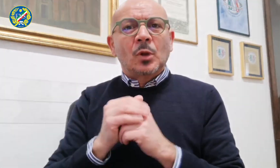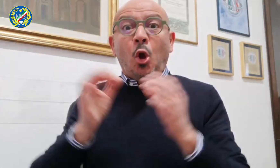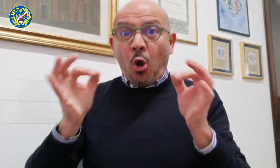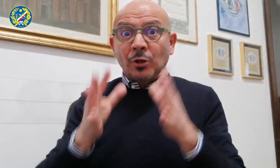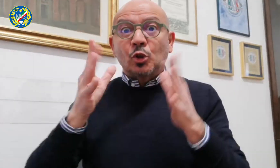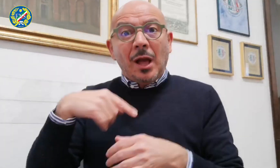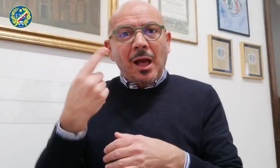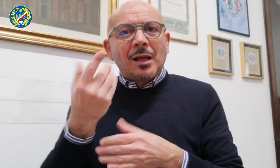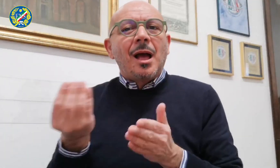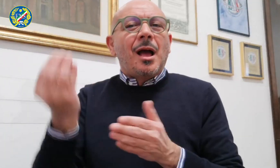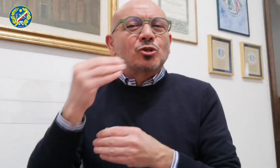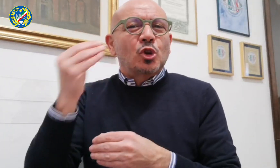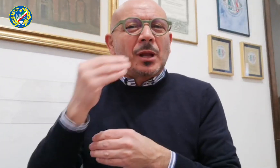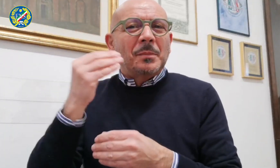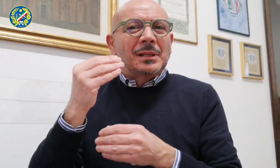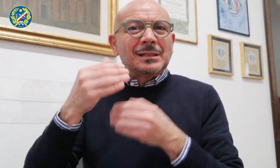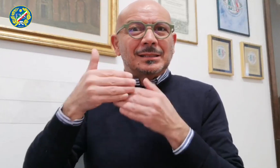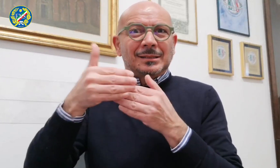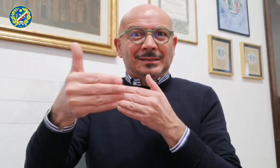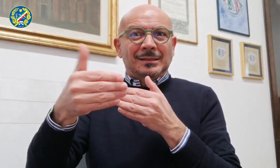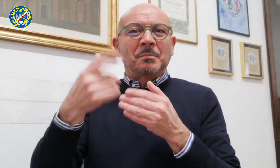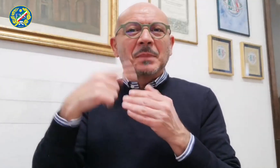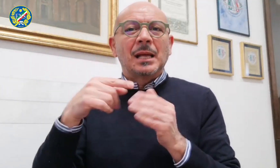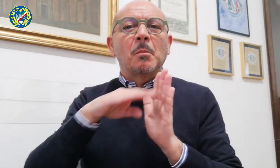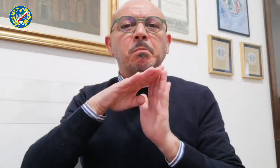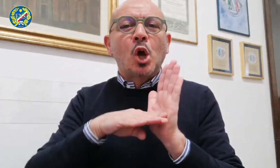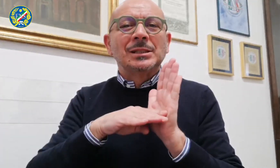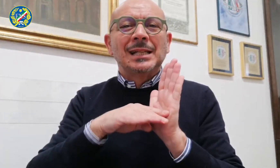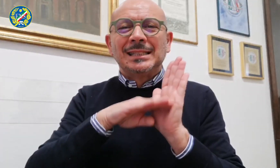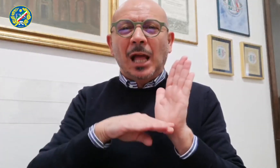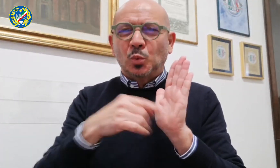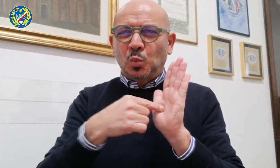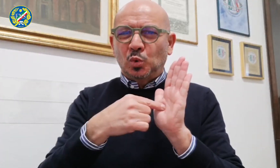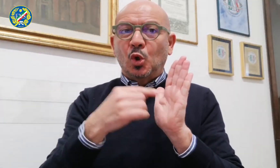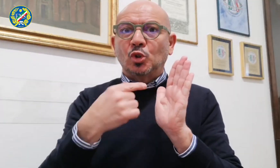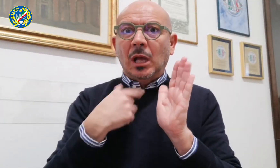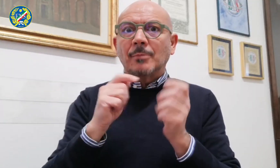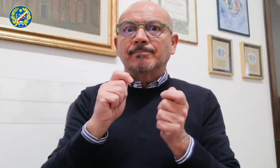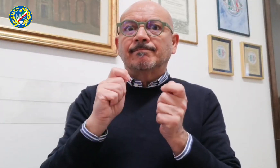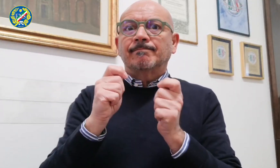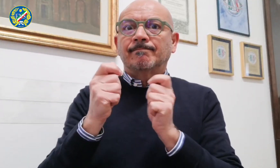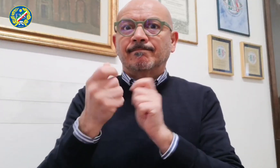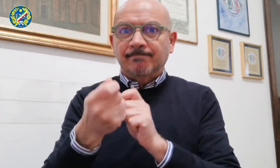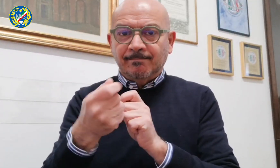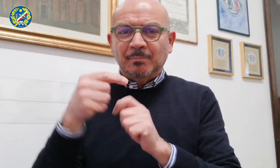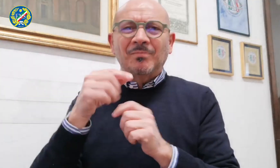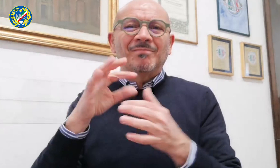Per l'occasione vi daremo aggiornamenti riguardo gli emendamenti della bozza dello statuto,